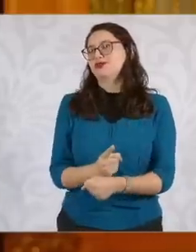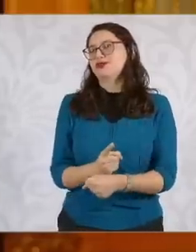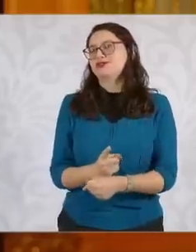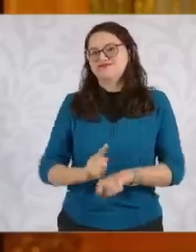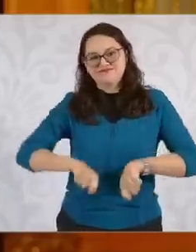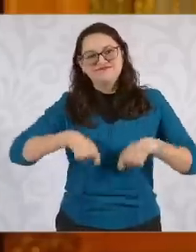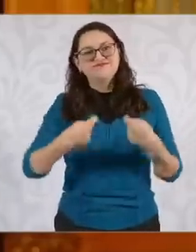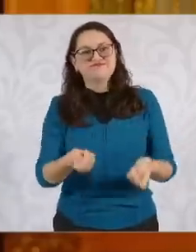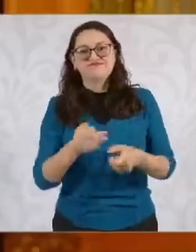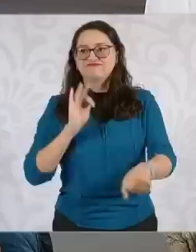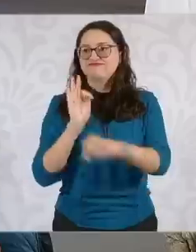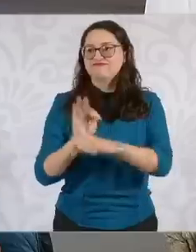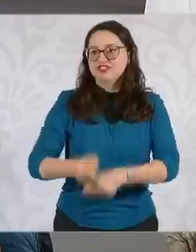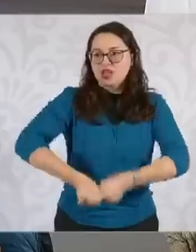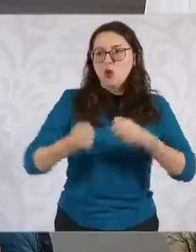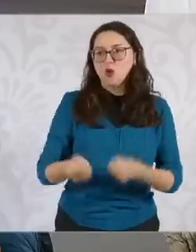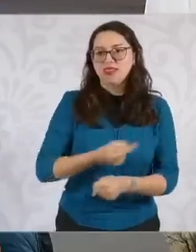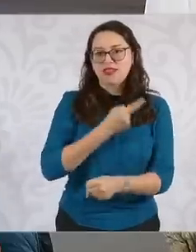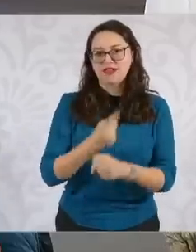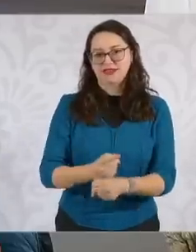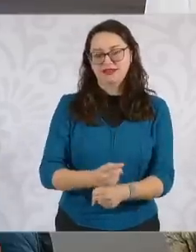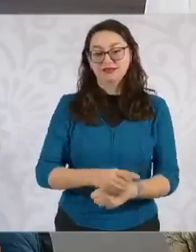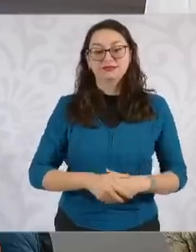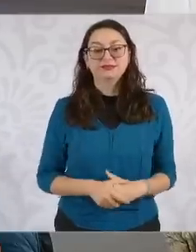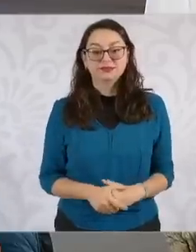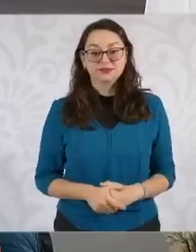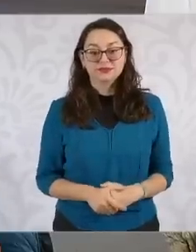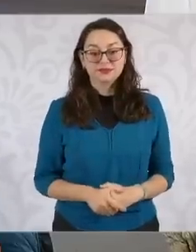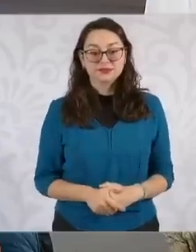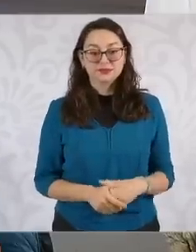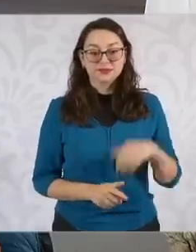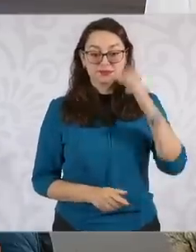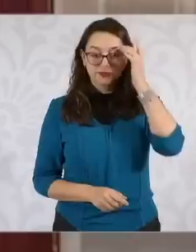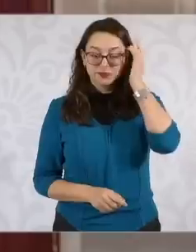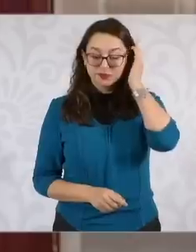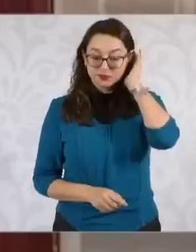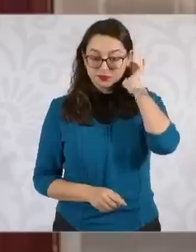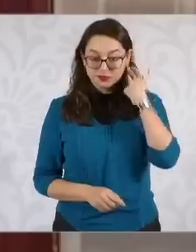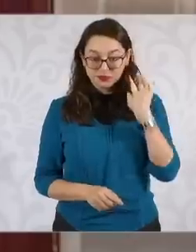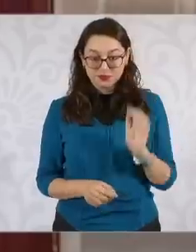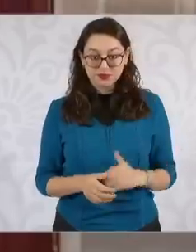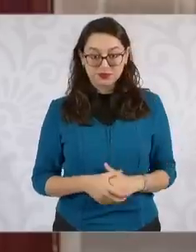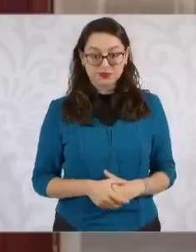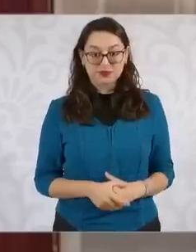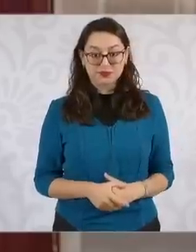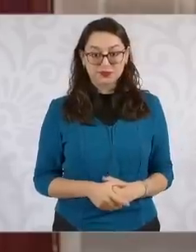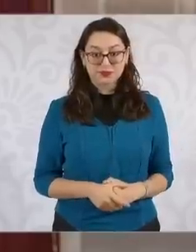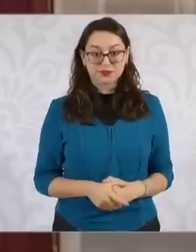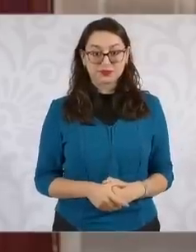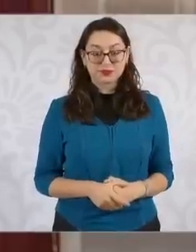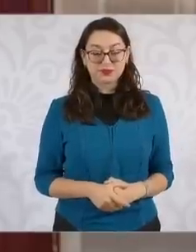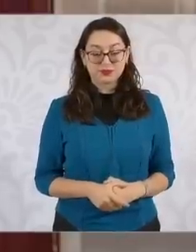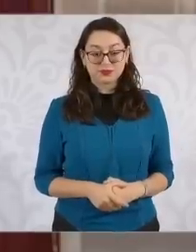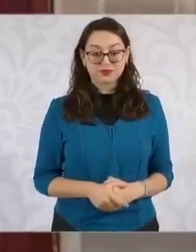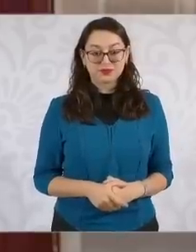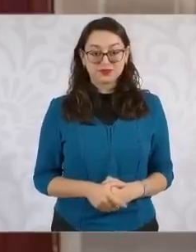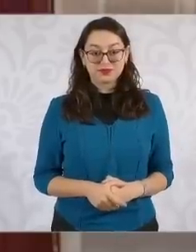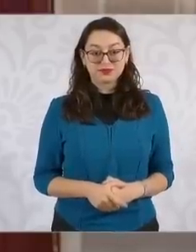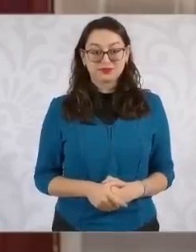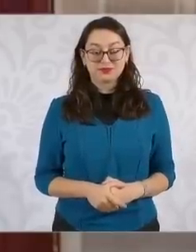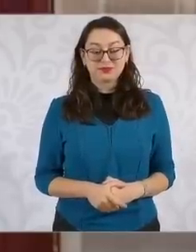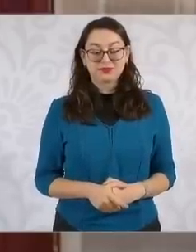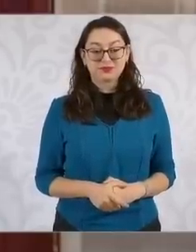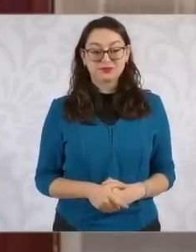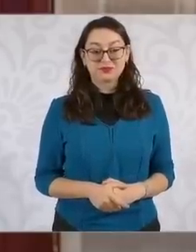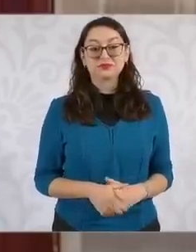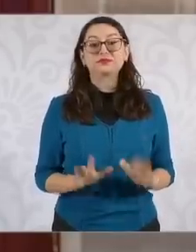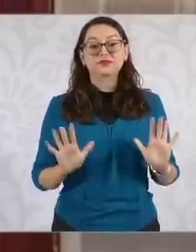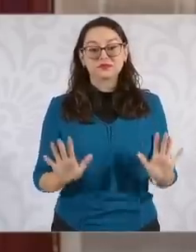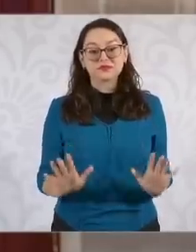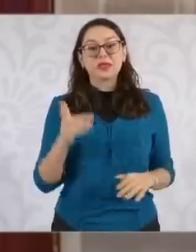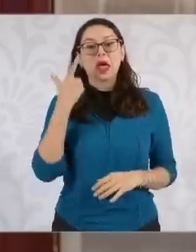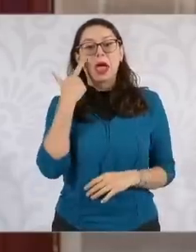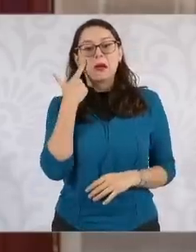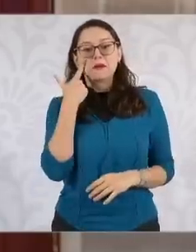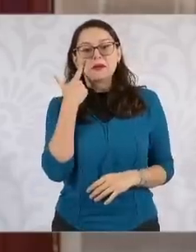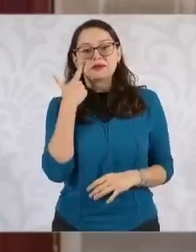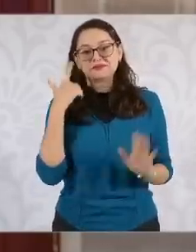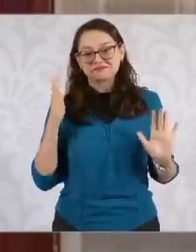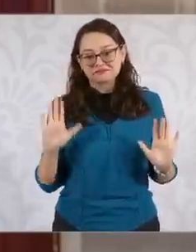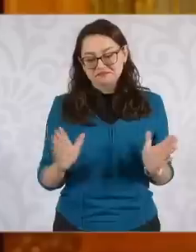seguridad vamos a ver nada más la Gráfica de secuestros en el periodo de Felipe